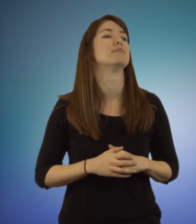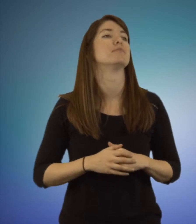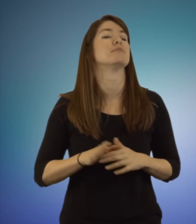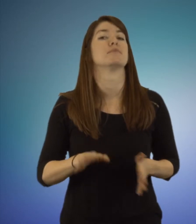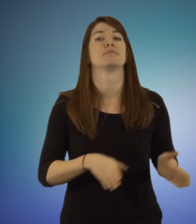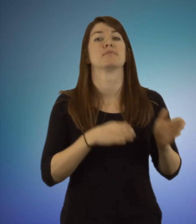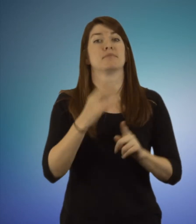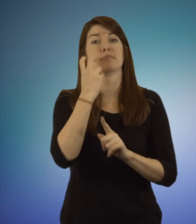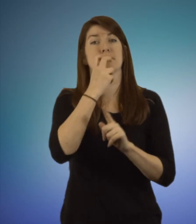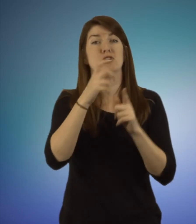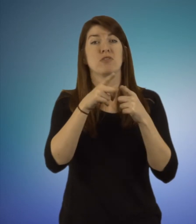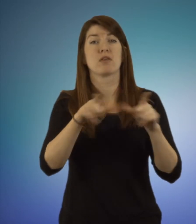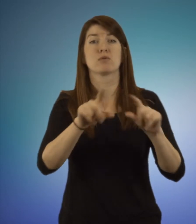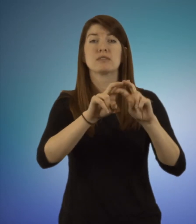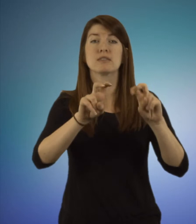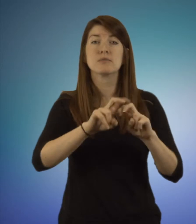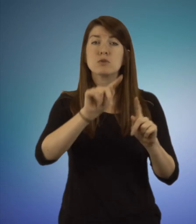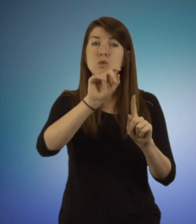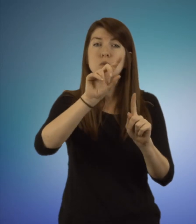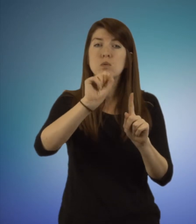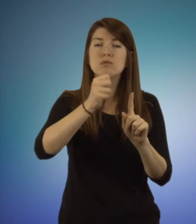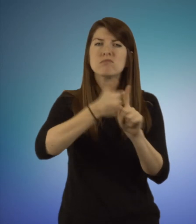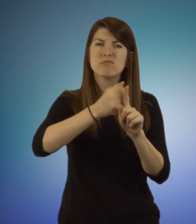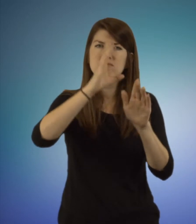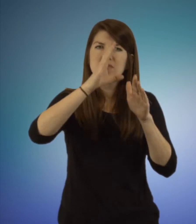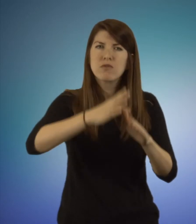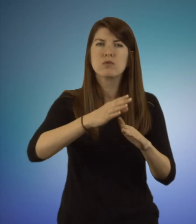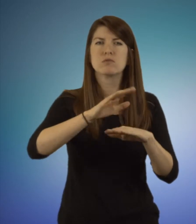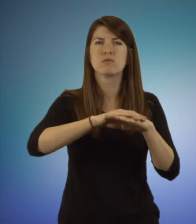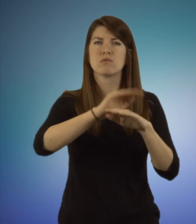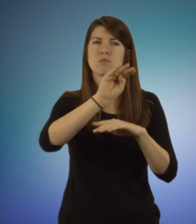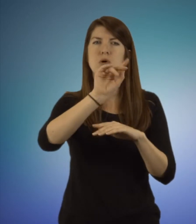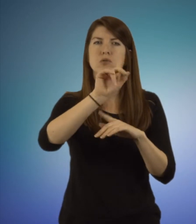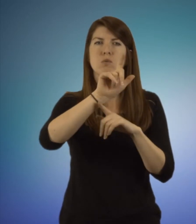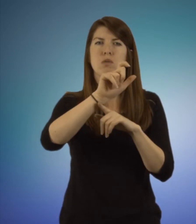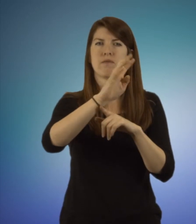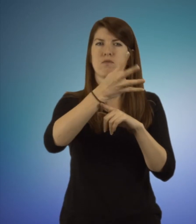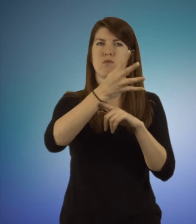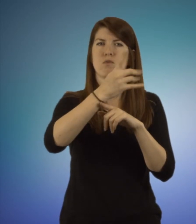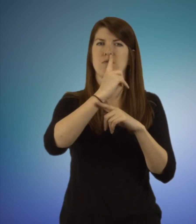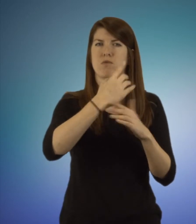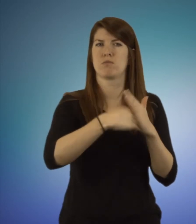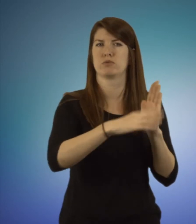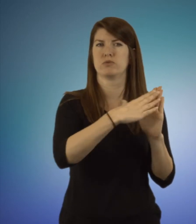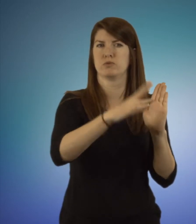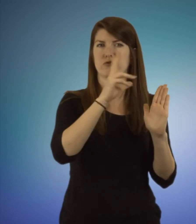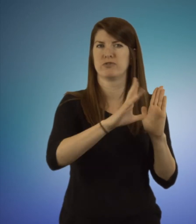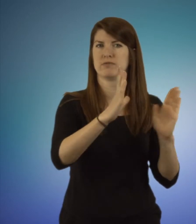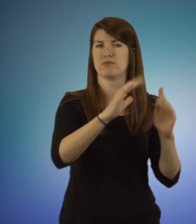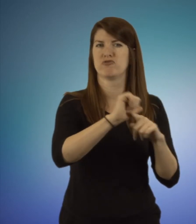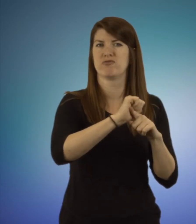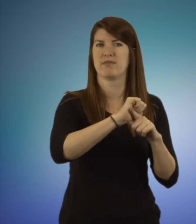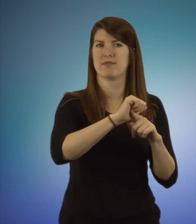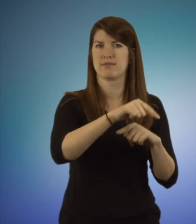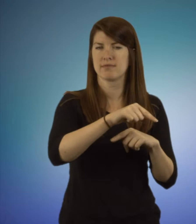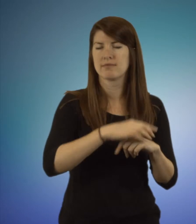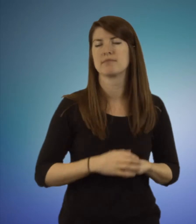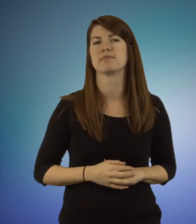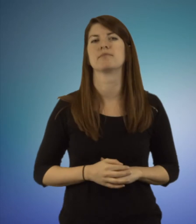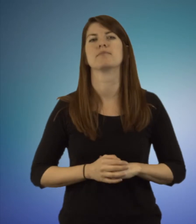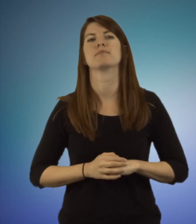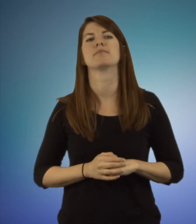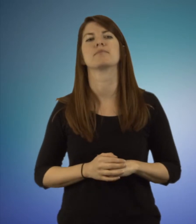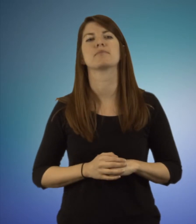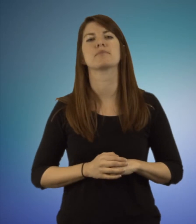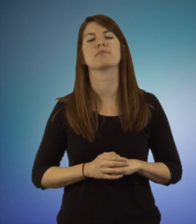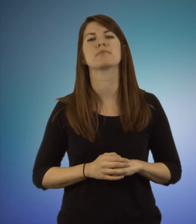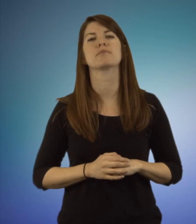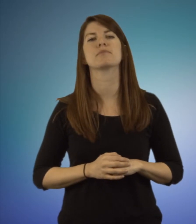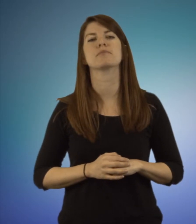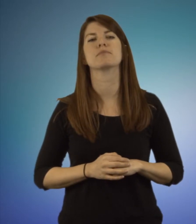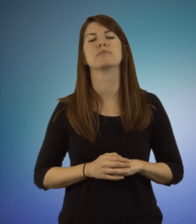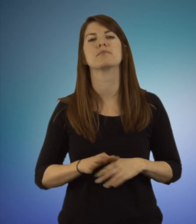herramientas, tales como listas de verificación, cuadros de hitos del desarrollo y cosas por el